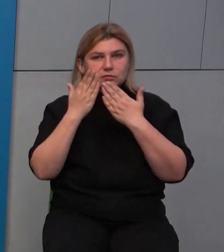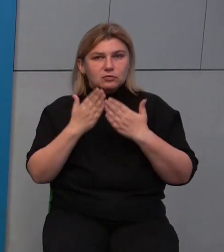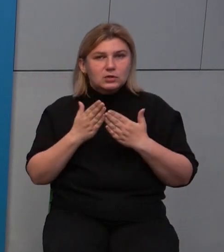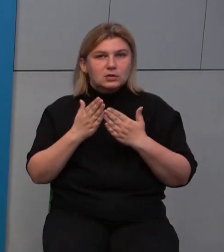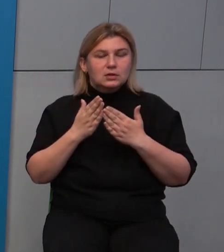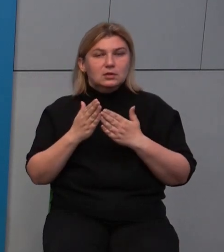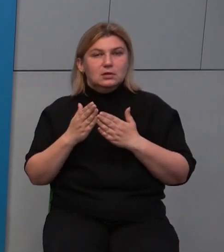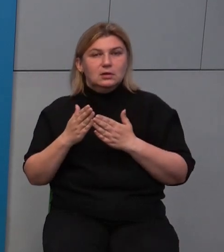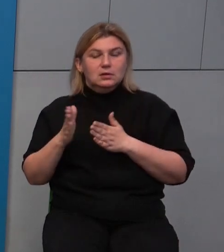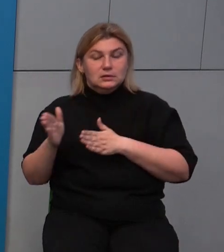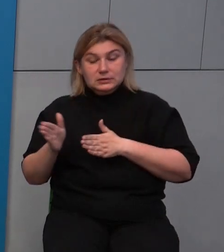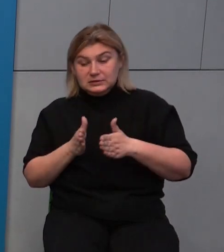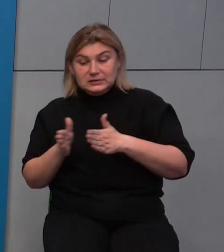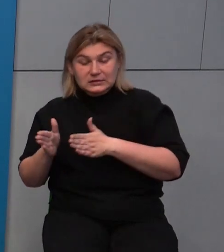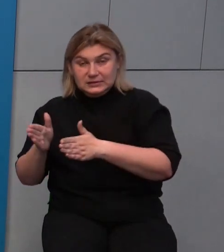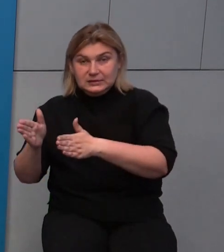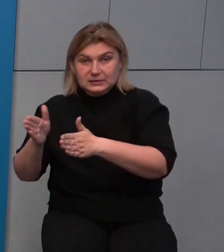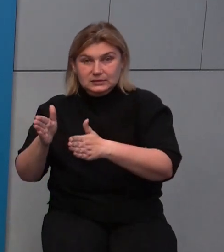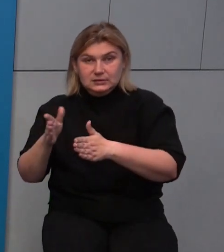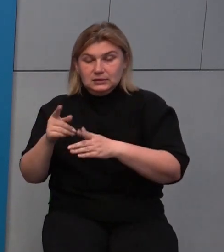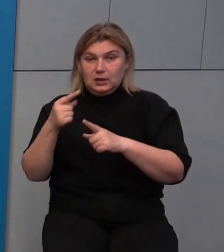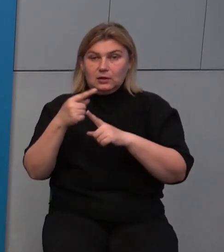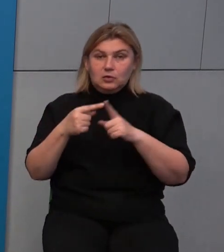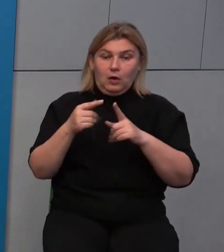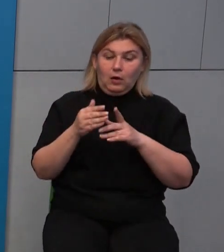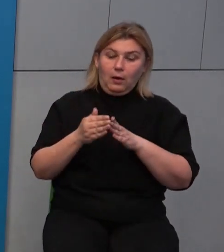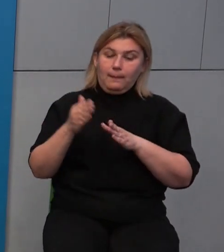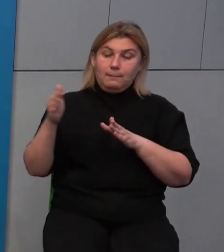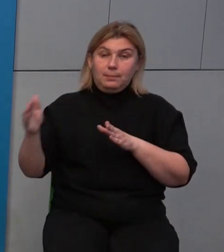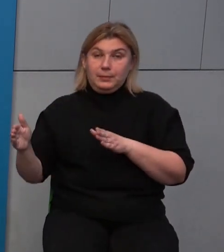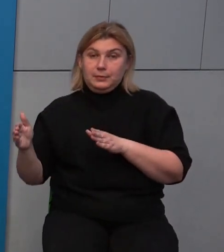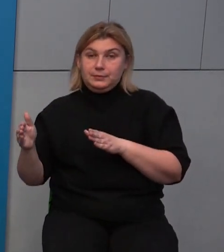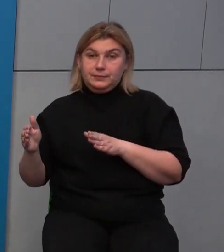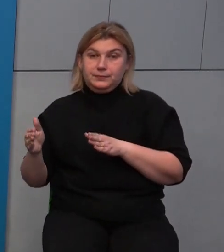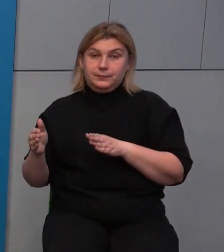zobaczyć, że ona jest tak troszeczkę obok, to znaczy dzieje się rzeczywiście